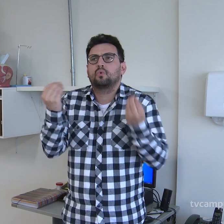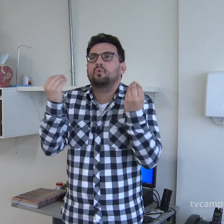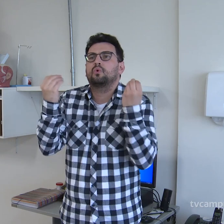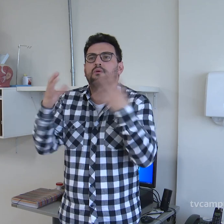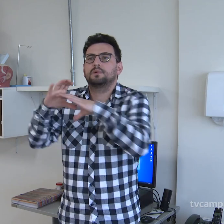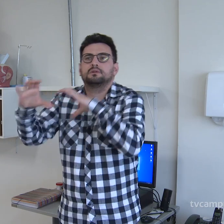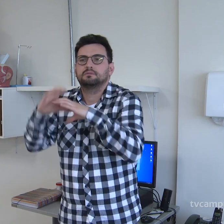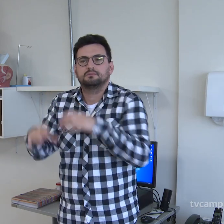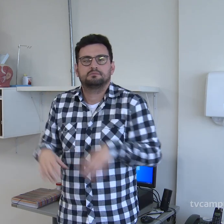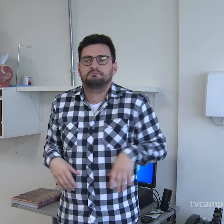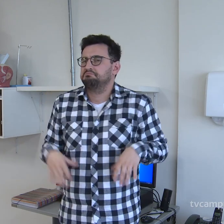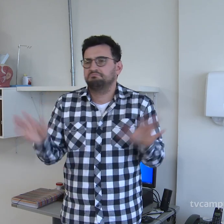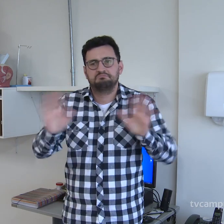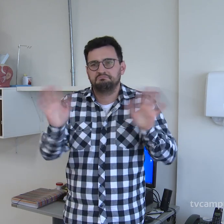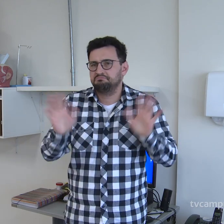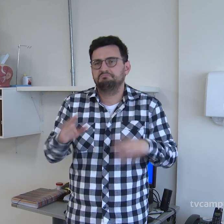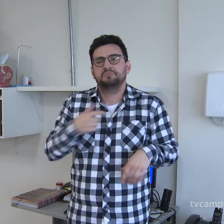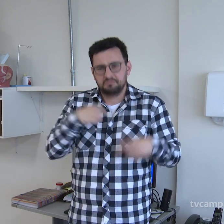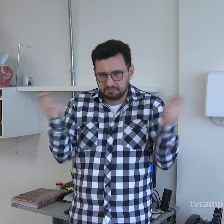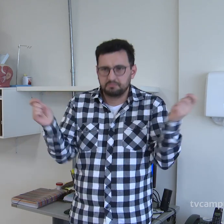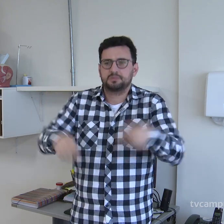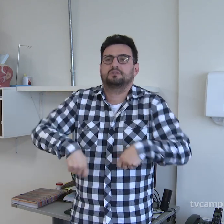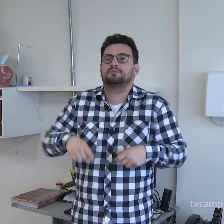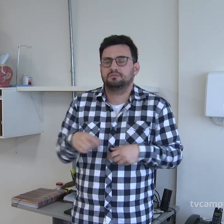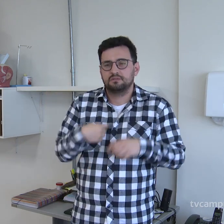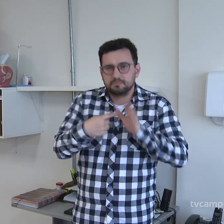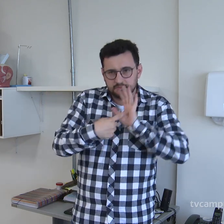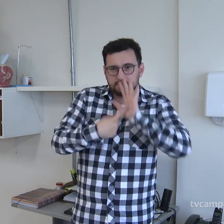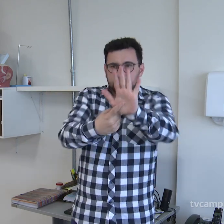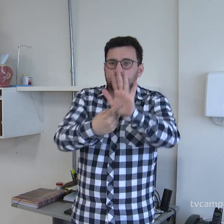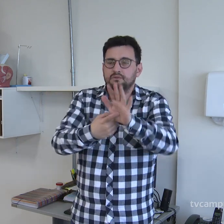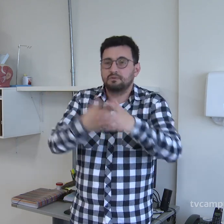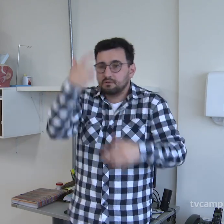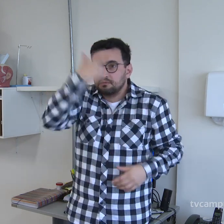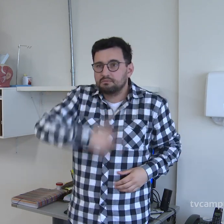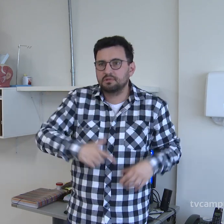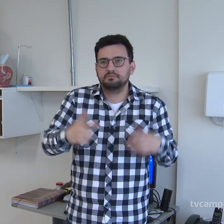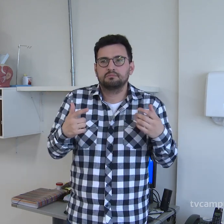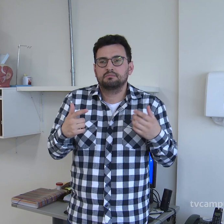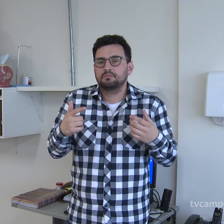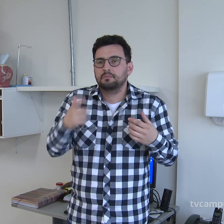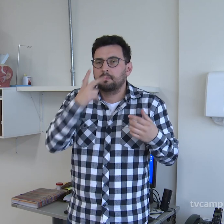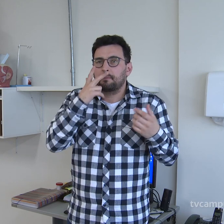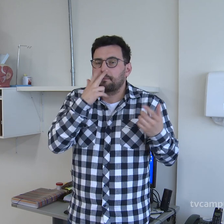Então, é importante que haja essa comunicação e que ele possa mostrar que tem esse direito,